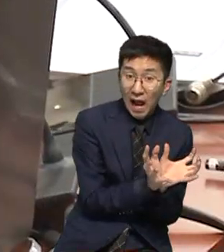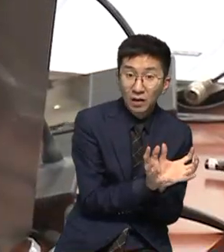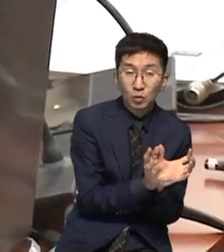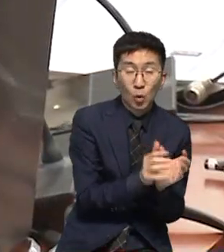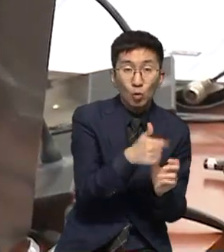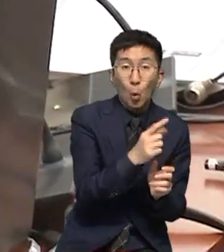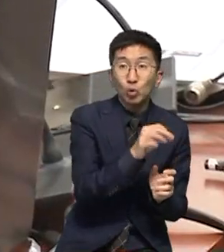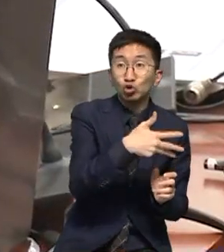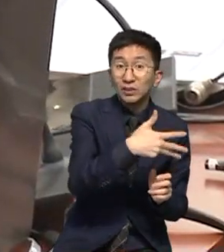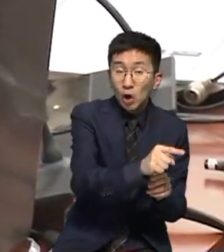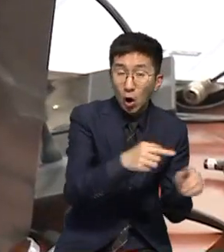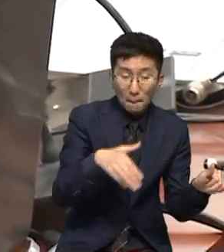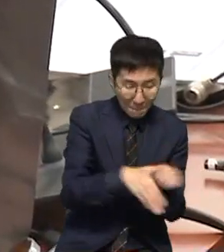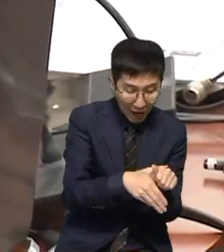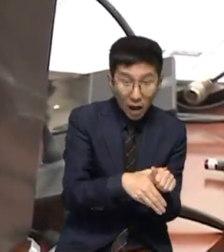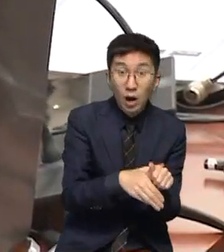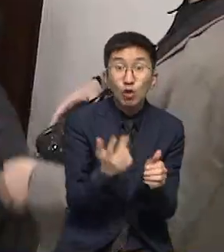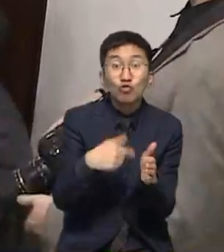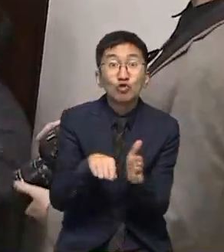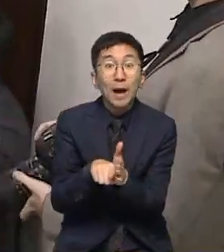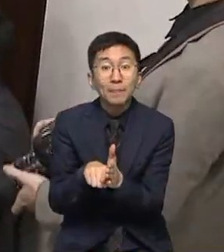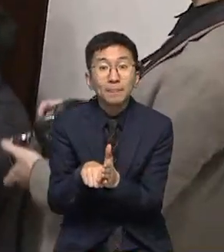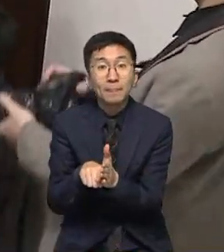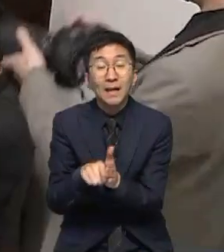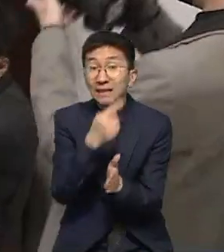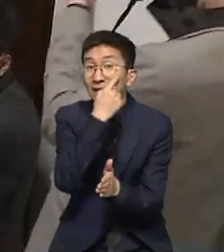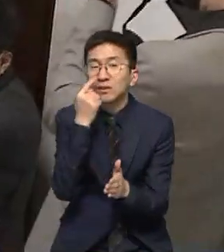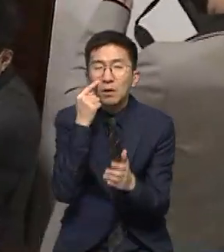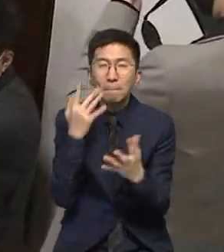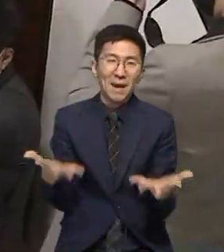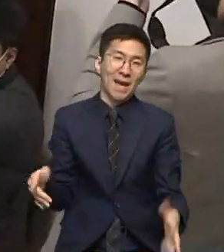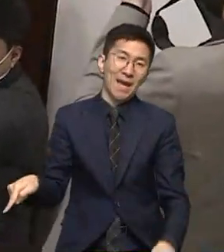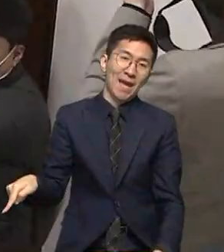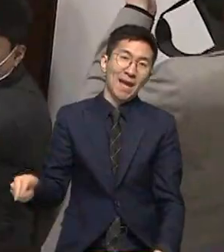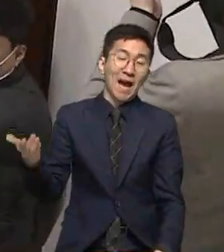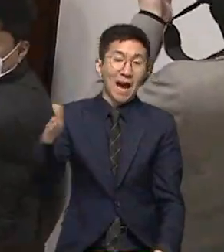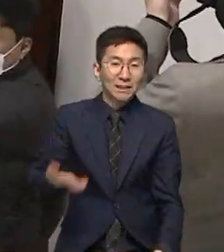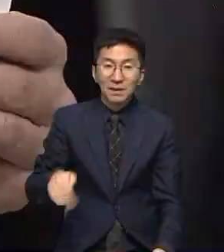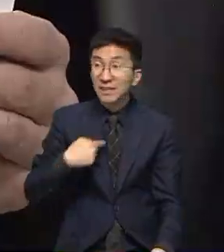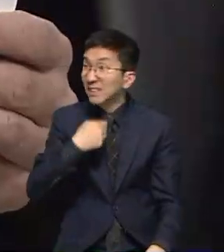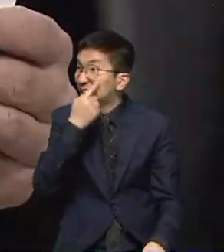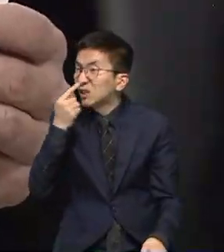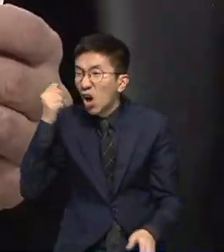제시하지 못했다는 게 중론입니다. 하지만 야당이 사찰 증거를 색출하겠다며 총력 대응을 선언한 상황이라 이를